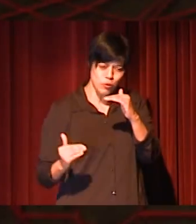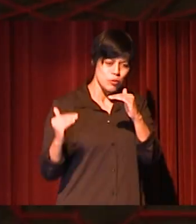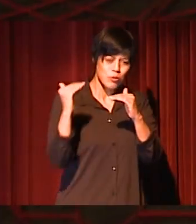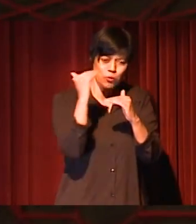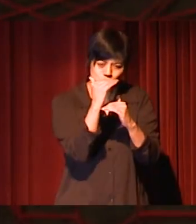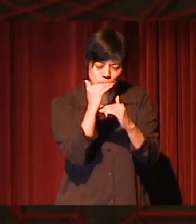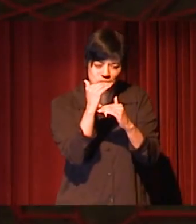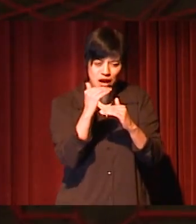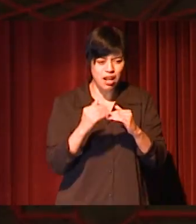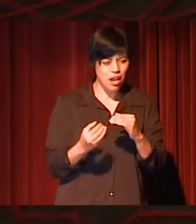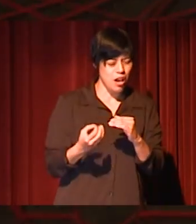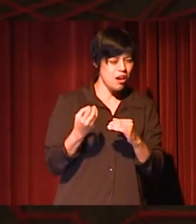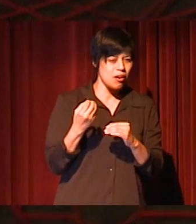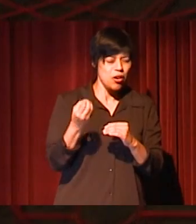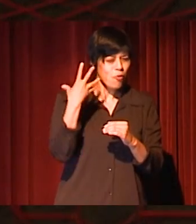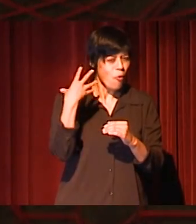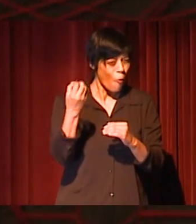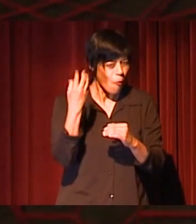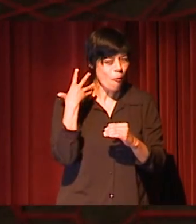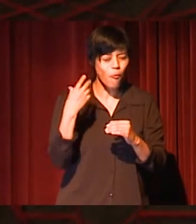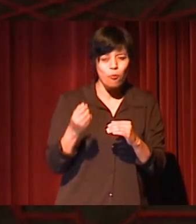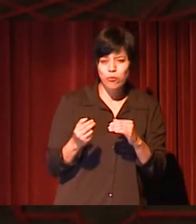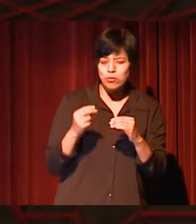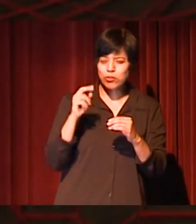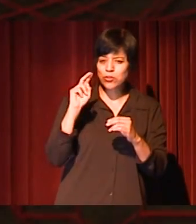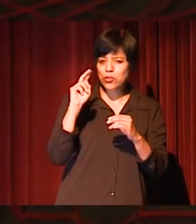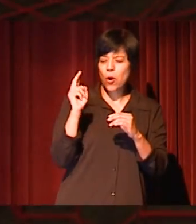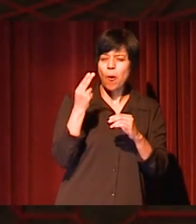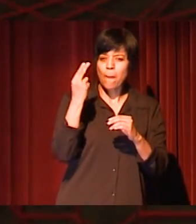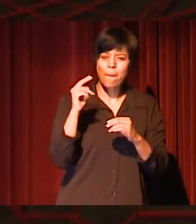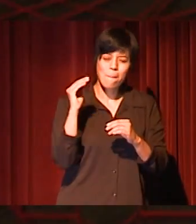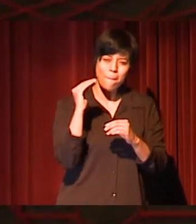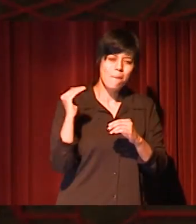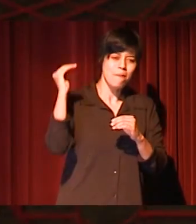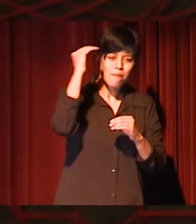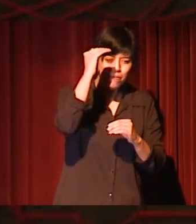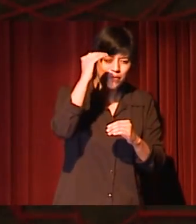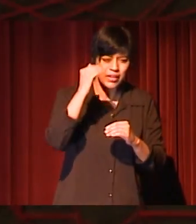con cursos, másters, diplomas, prácticas, con mucho café y muchos desvelos.